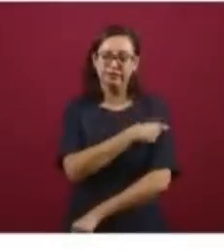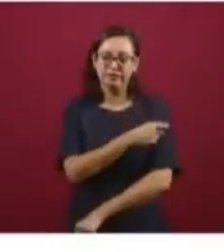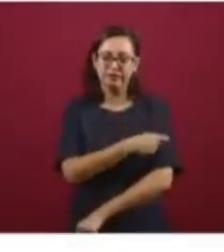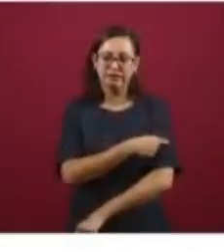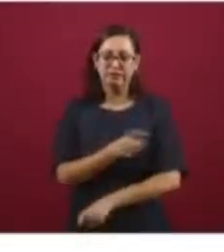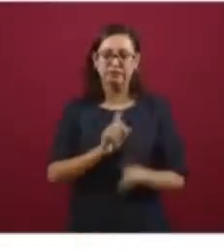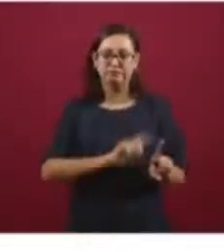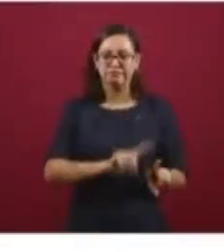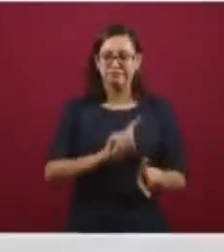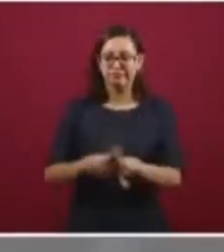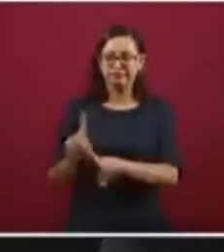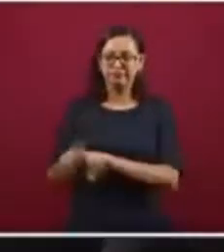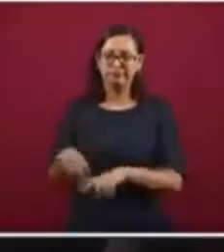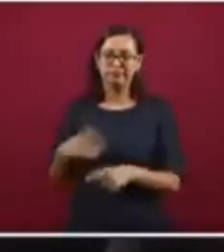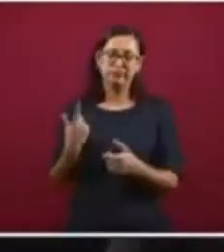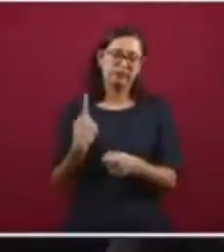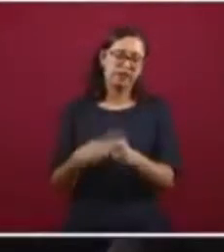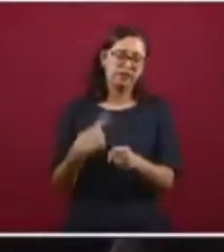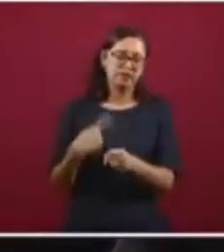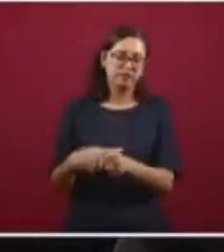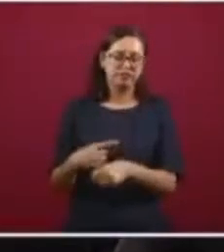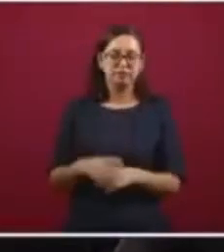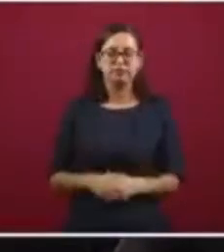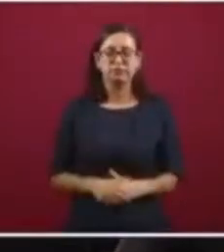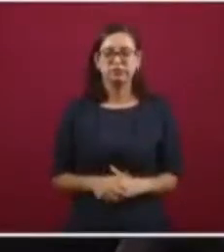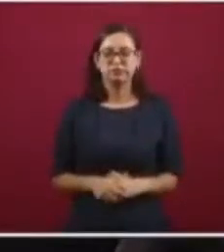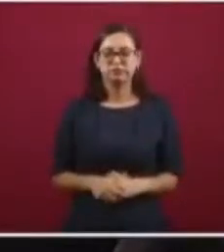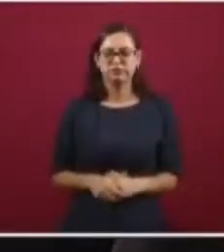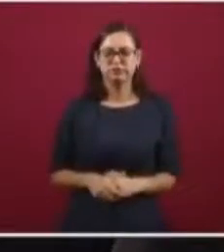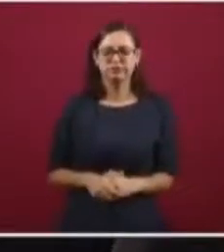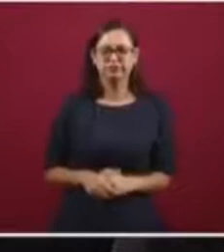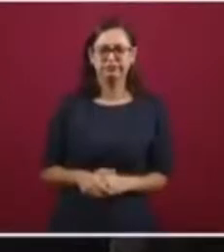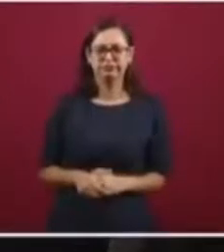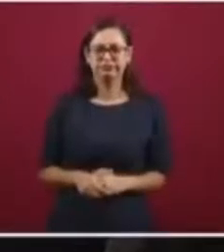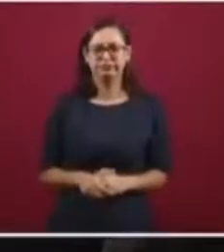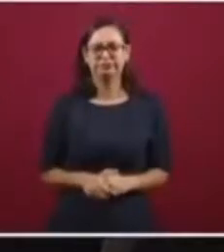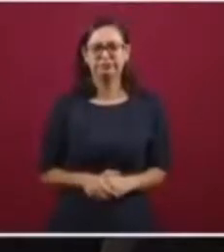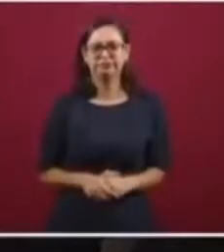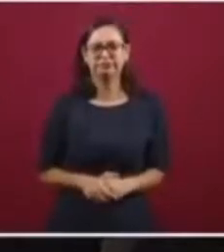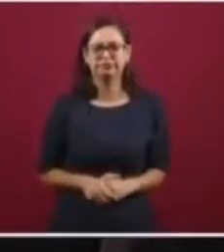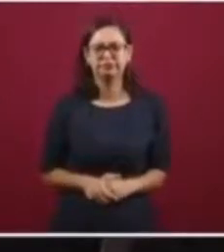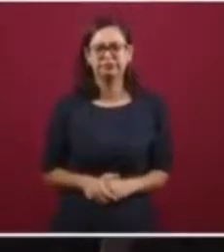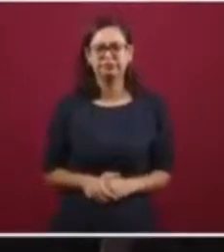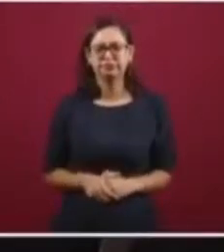padecimientos.